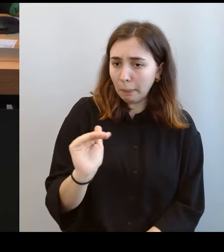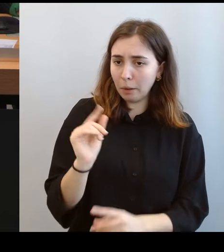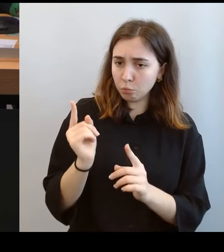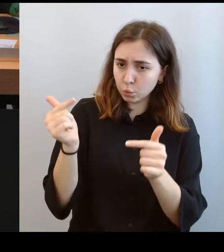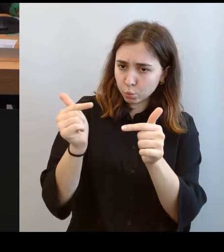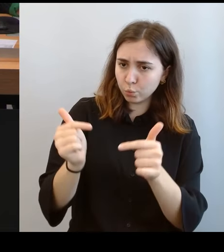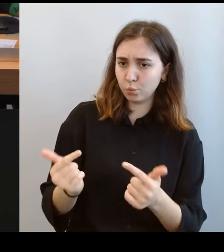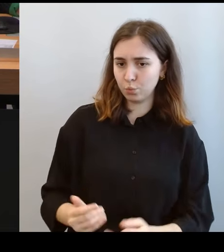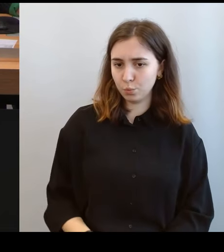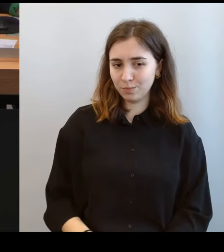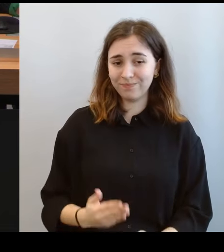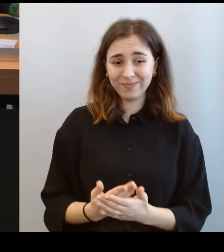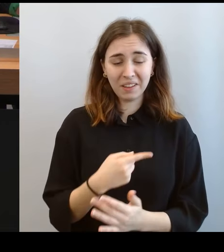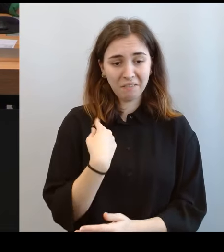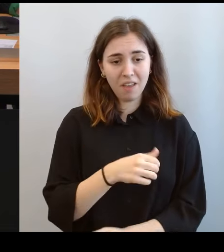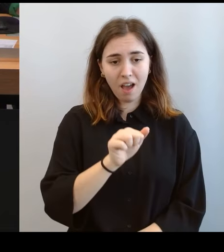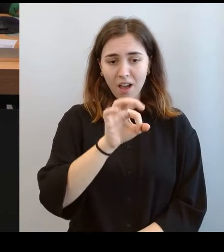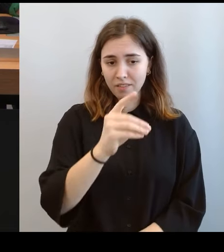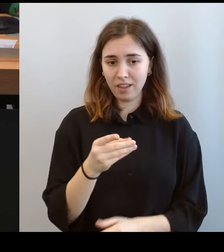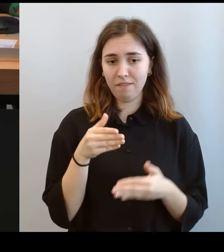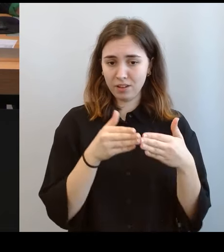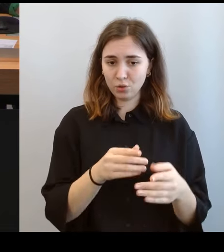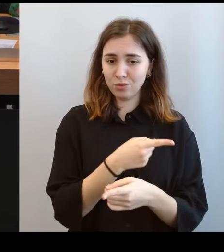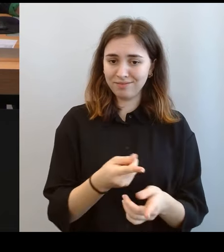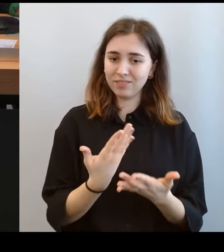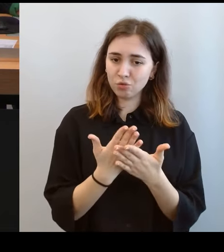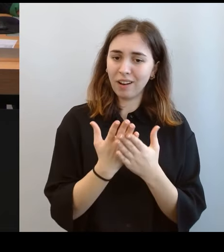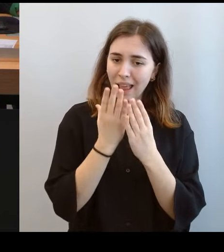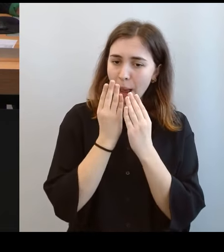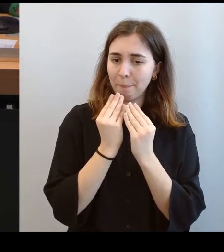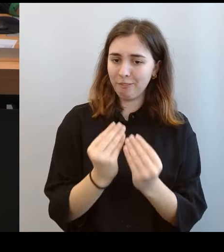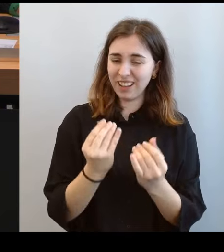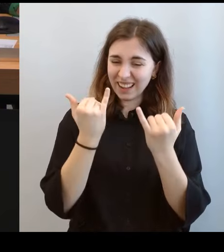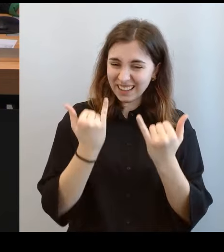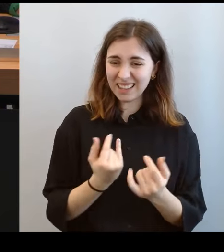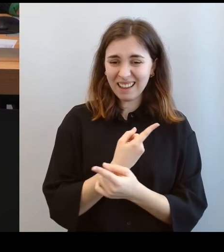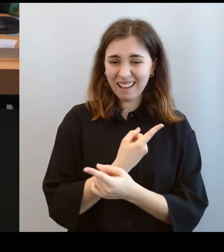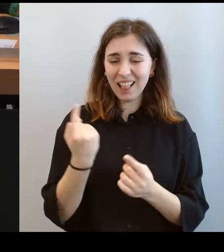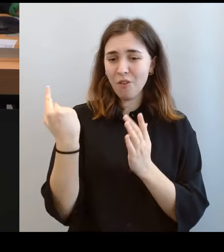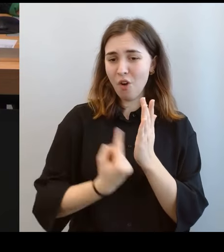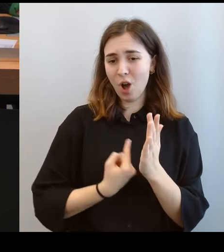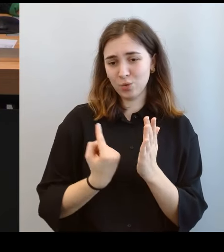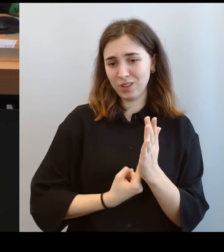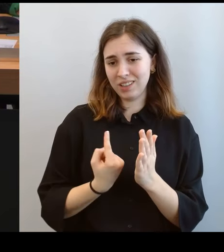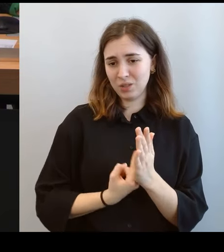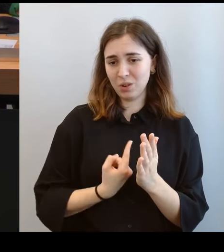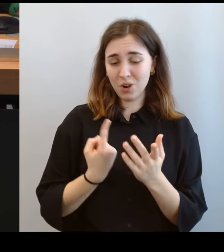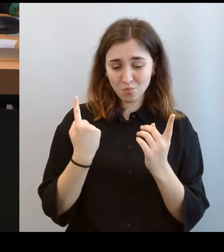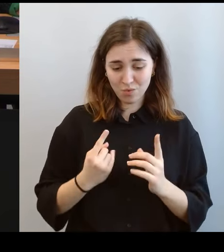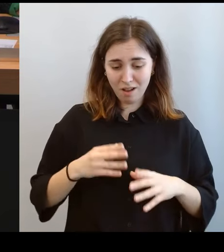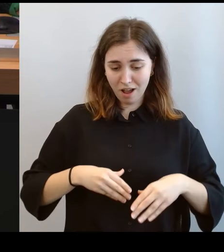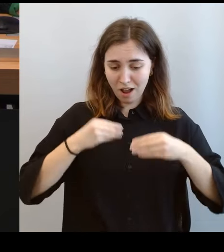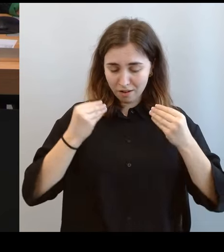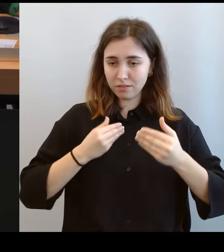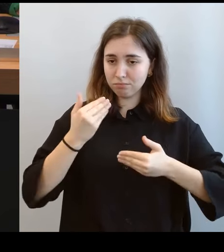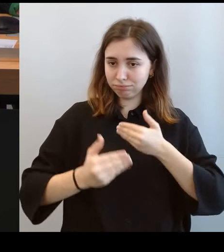zunächst einmal die zwingend notwendigen Voraussetzungen zu initiieren, bevor sie zulasten der zu untersuchenden Kinder und auf dem